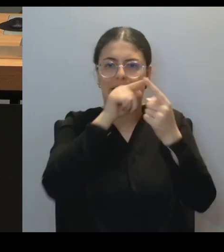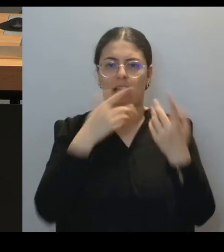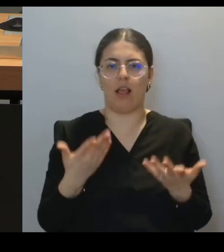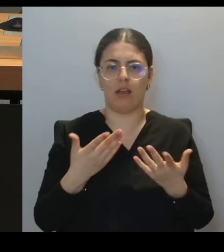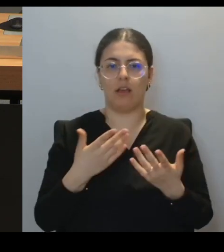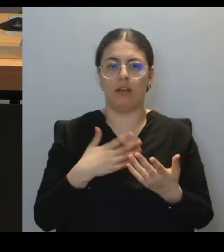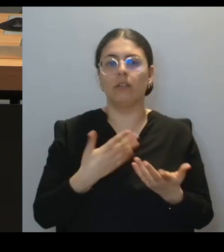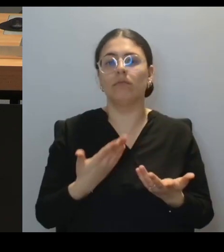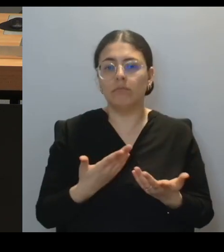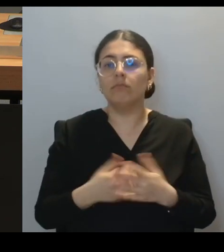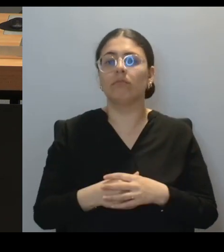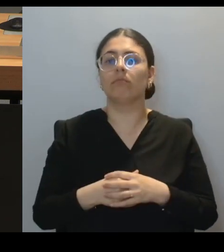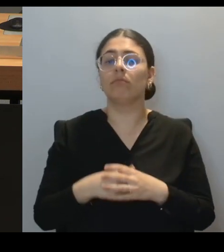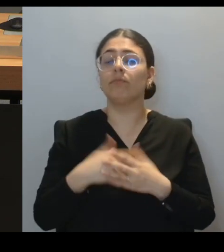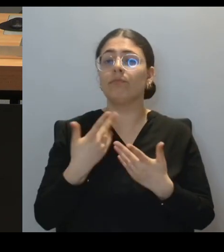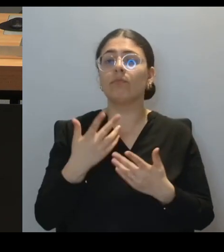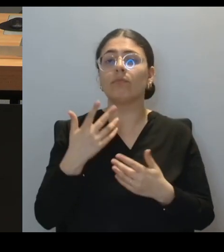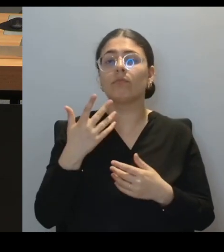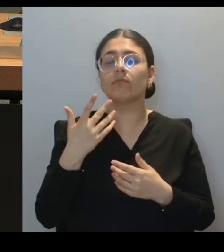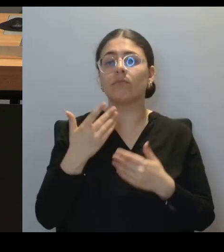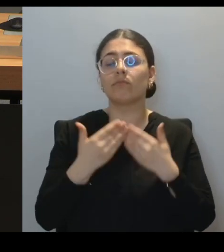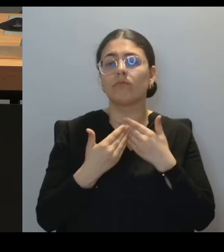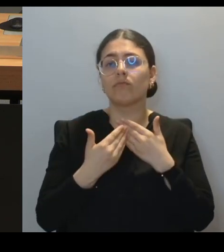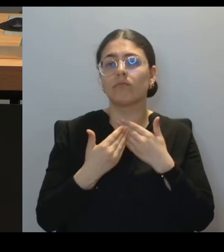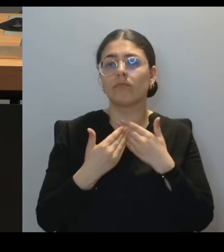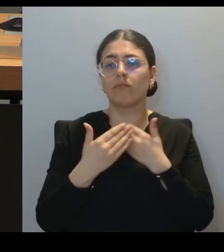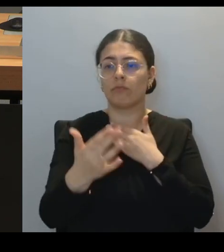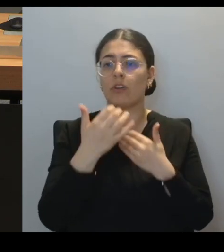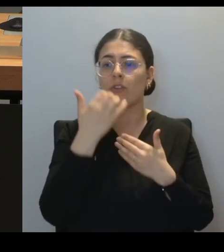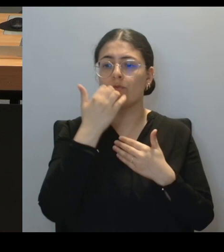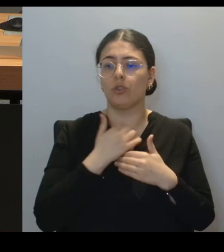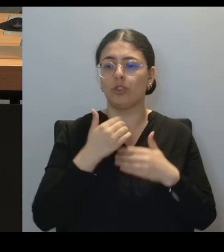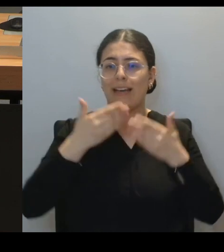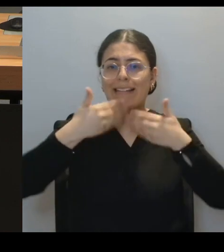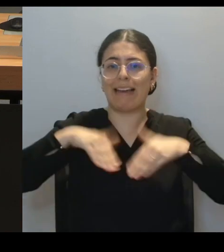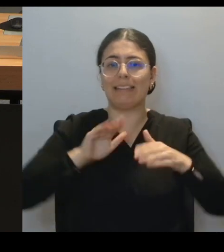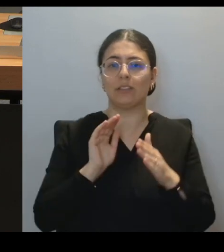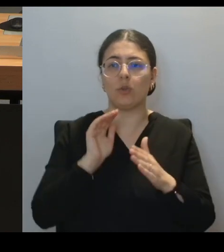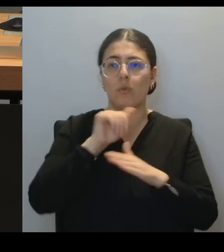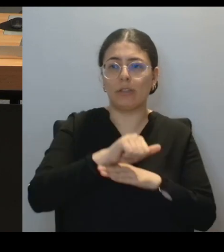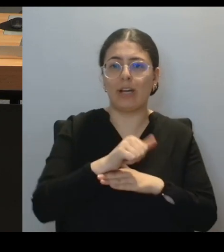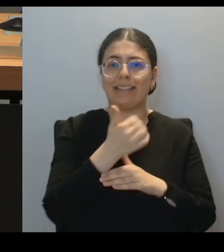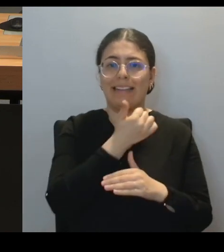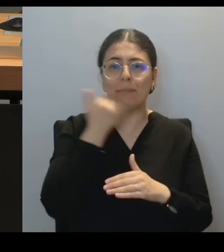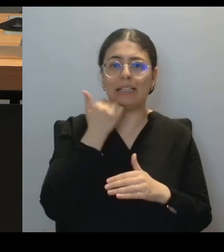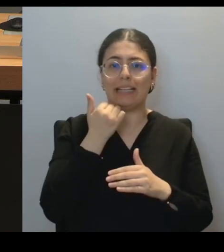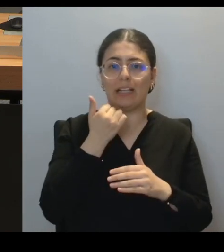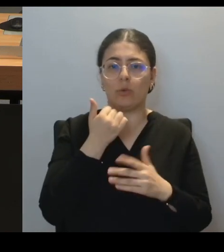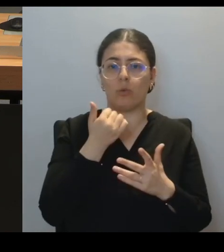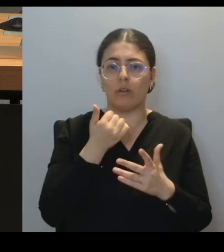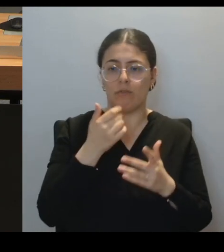grenzüberschreitenden Kriminalität verweisen Grenzen der Bundesrepublik Deutschland werden aber in aller Regel nicht in